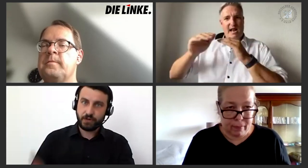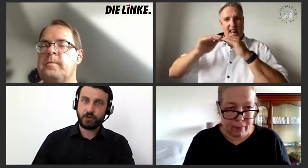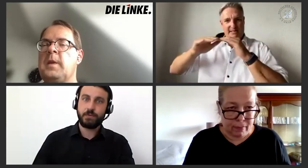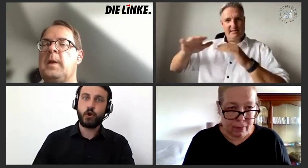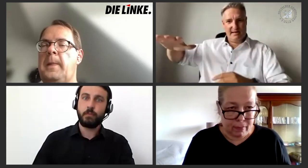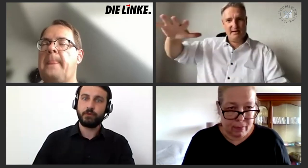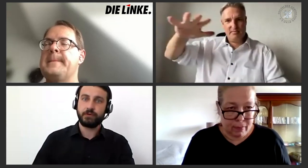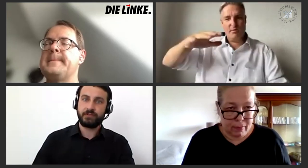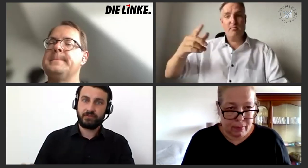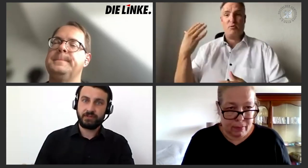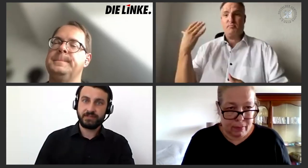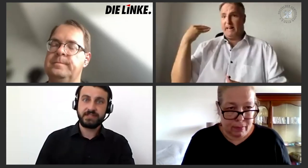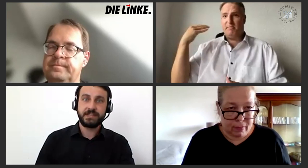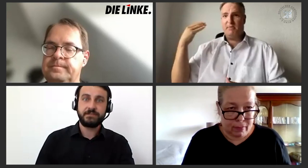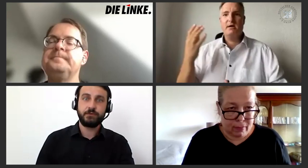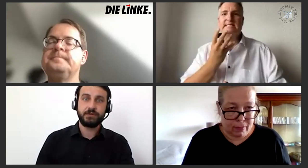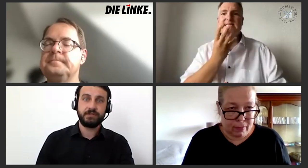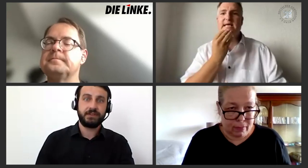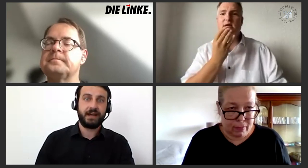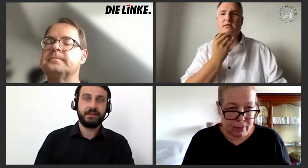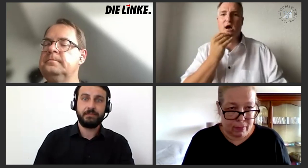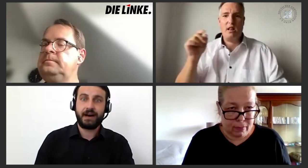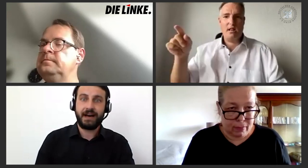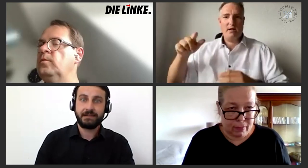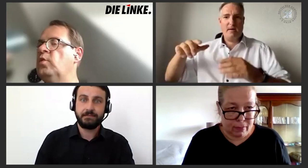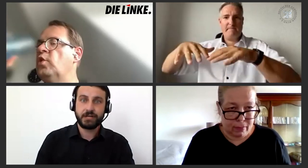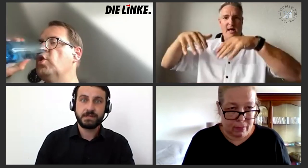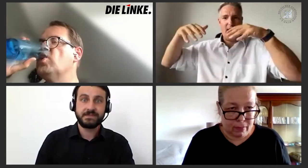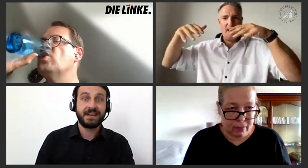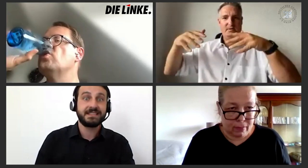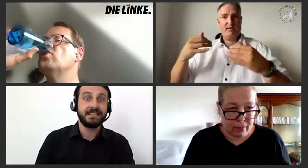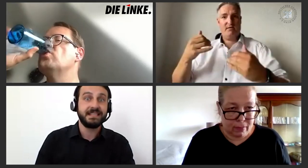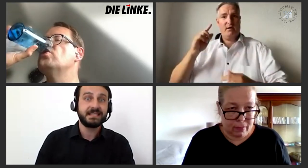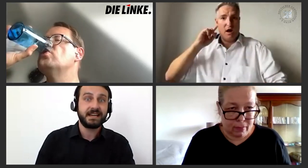Das finde ich gut, dass das wirklich übernommen wird, dass es finanziert wird. In anderen Bereichen,